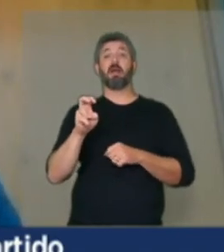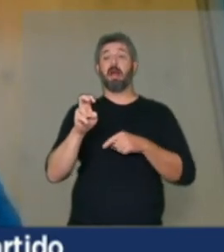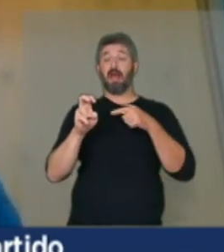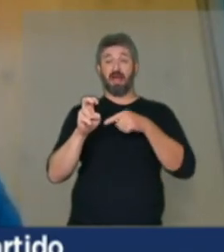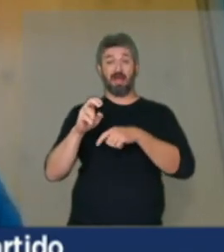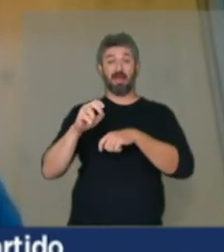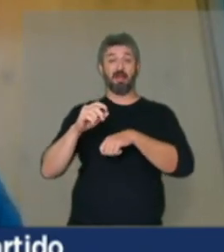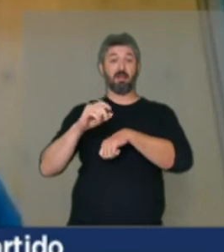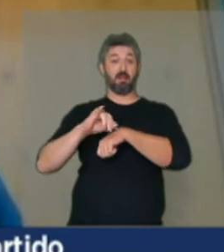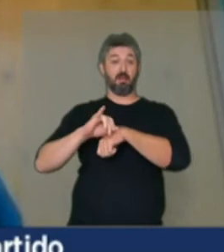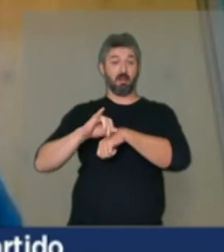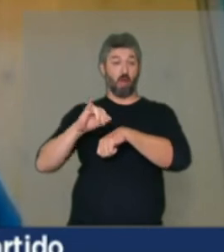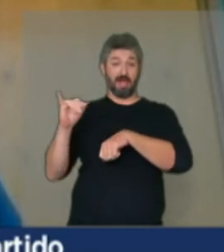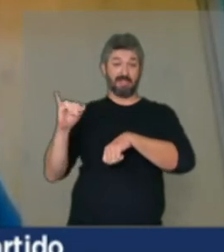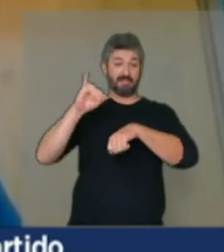INCLUIU DENTRO DE UMA TERRA INDÍGENA, AÍ POR SI SÓ